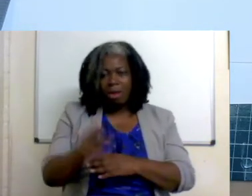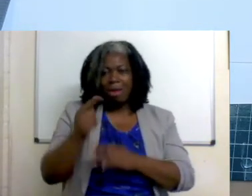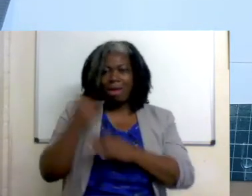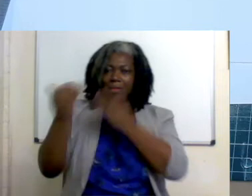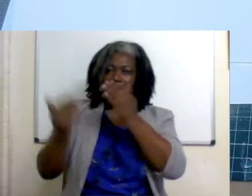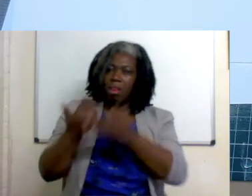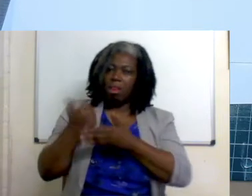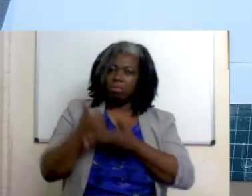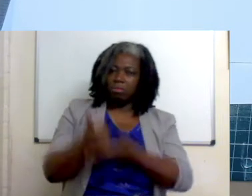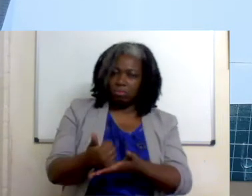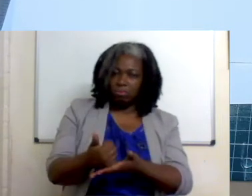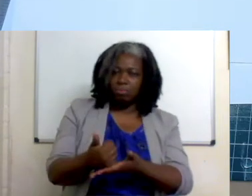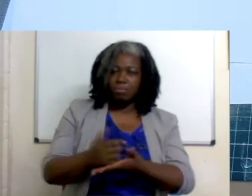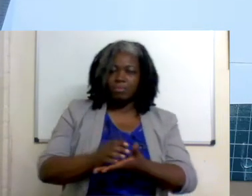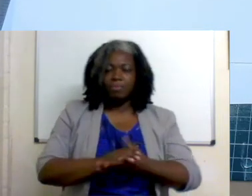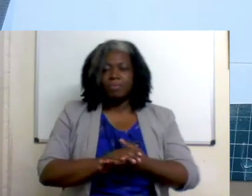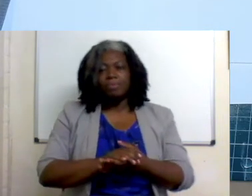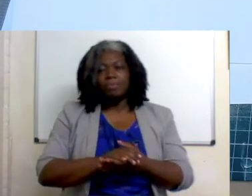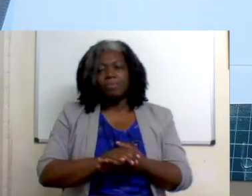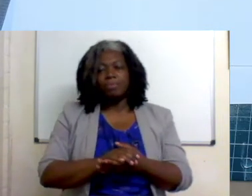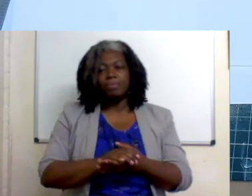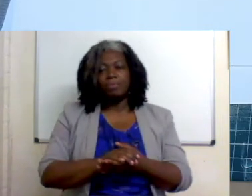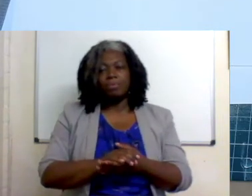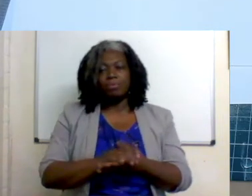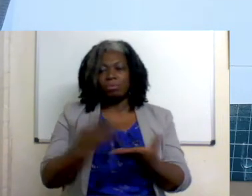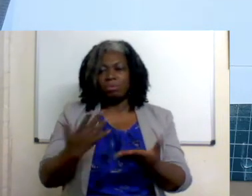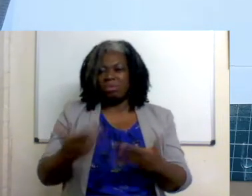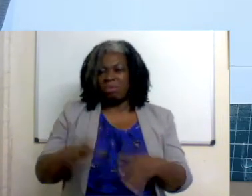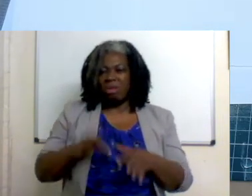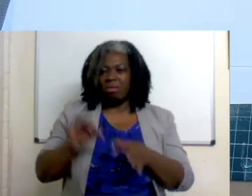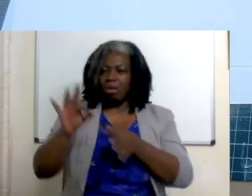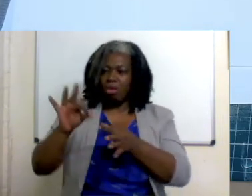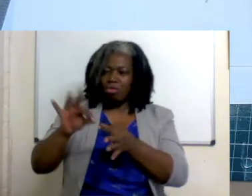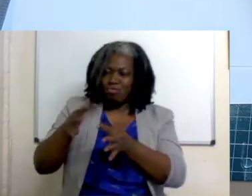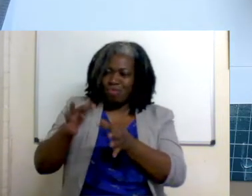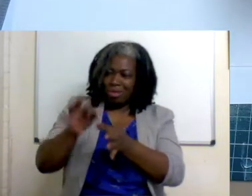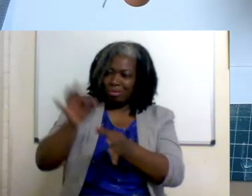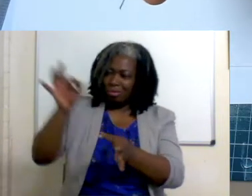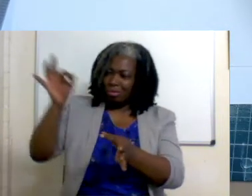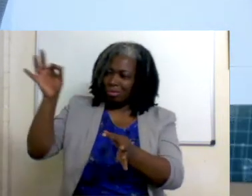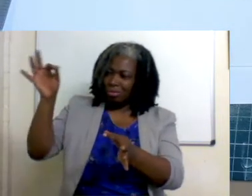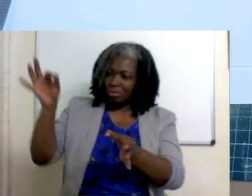Toto je nit, kterou jsem protahl skrz ocko